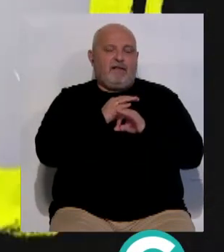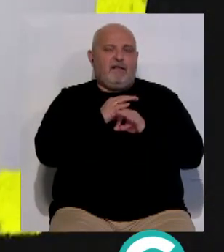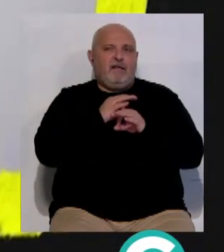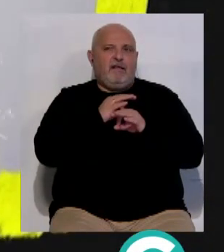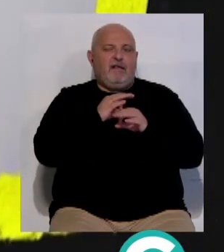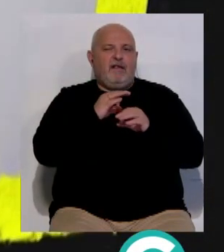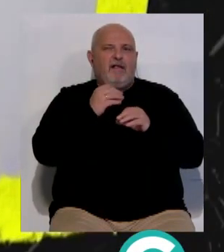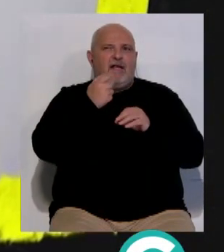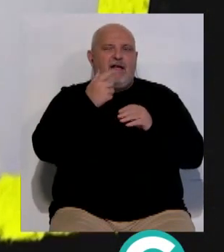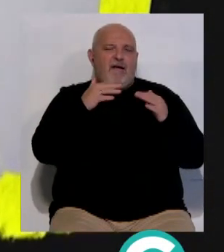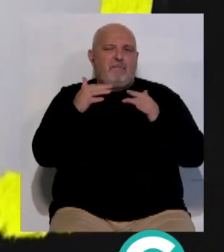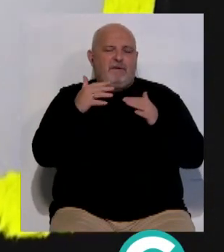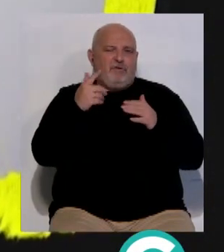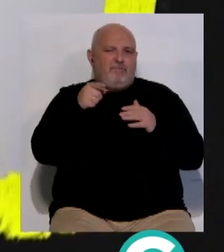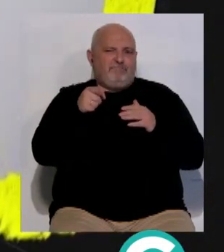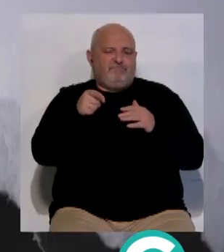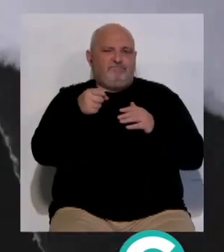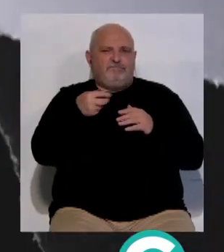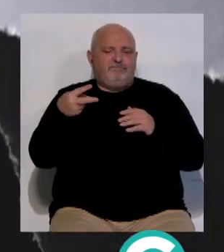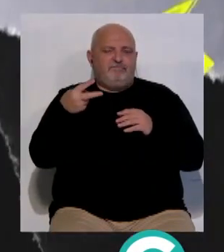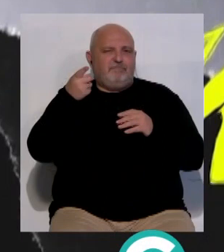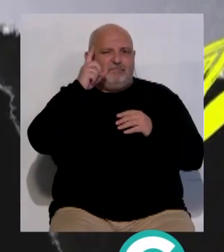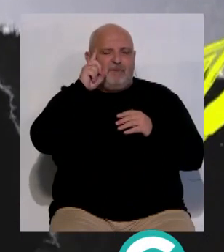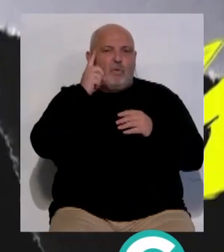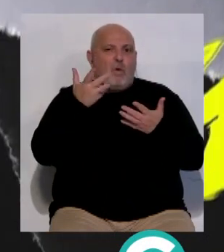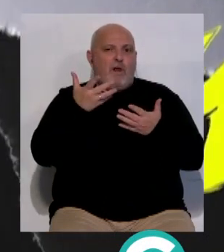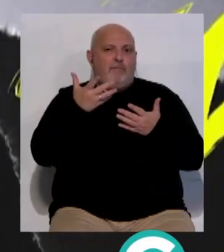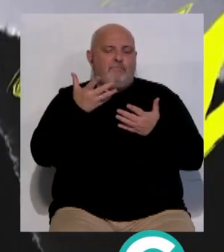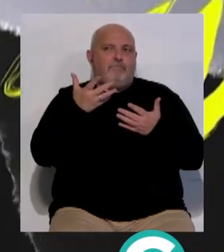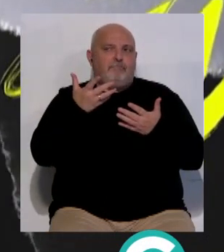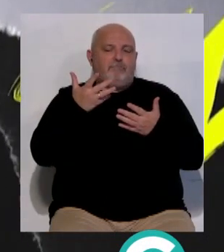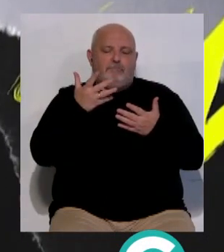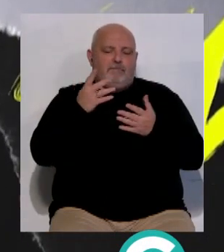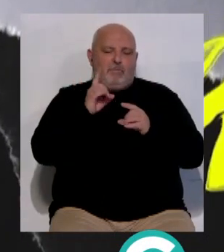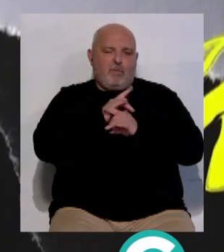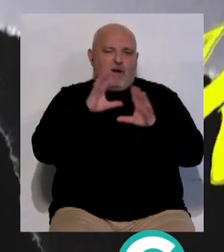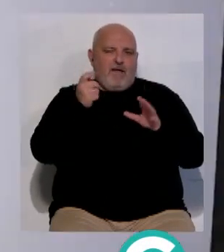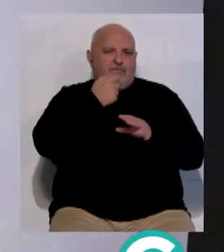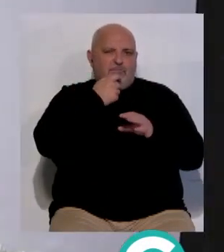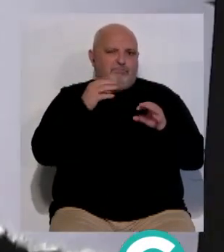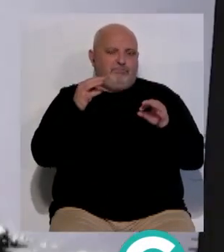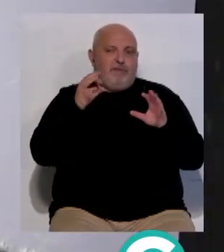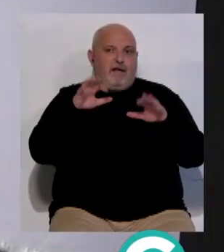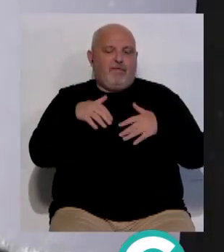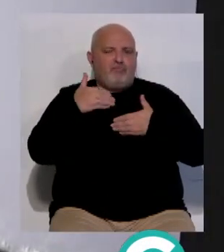un partido en el cual el resultado no sabemos por hubiera sido pero sin duda que ganando como iba